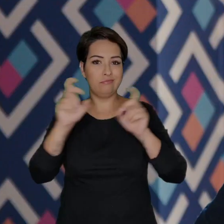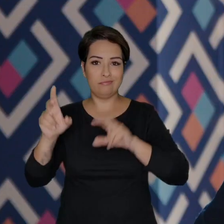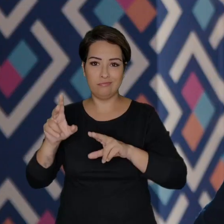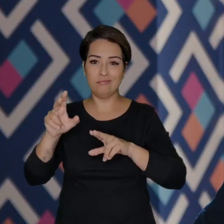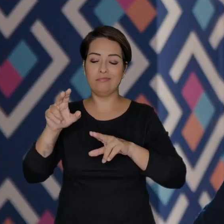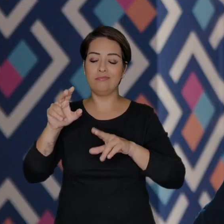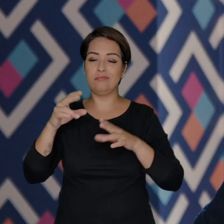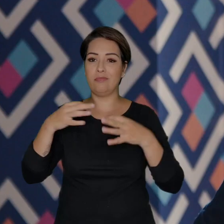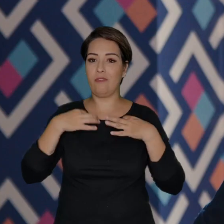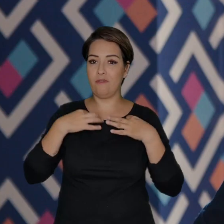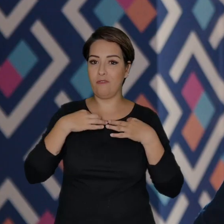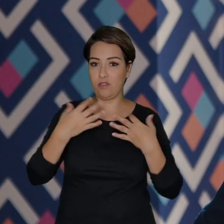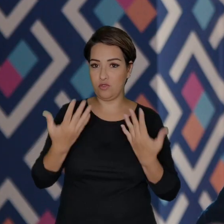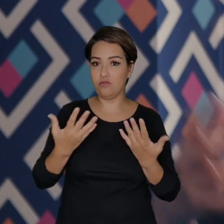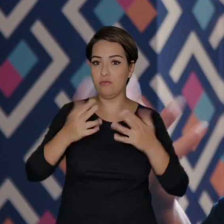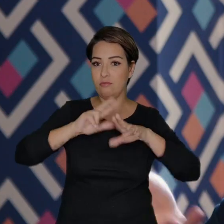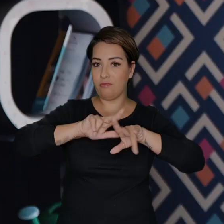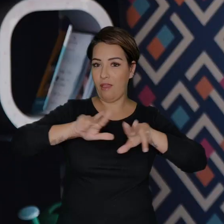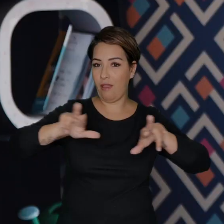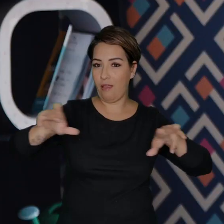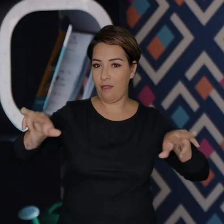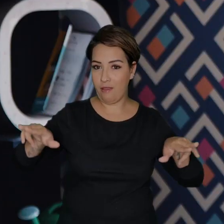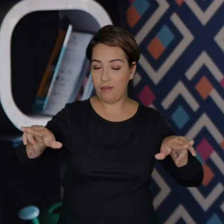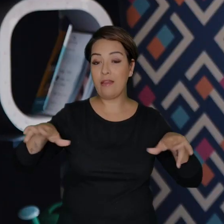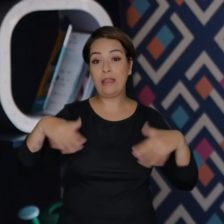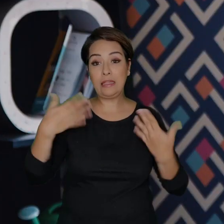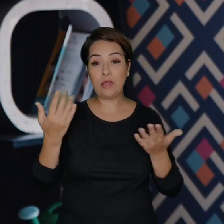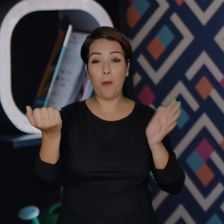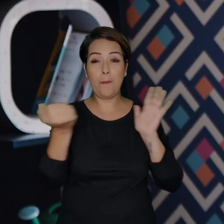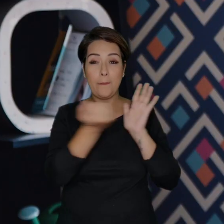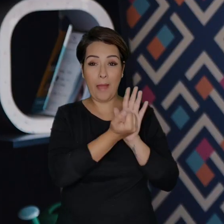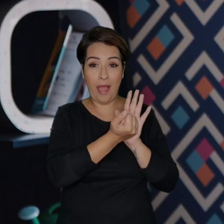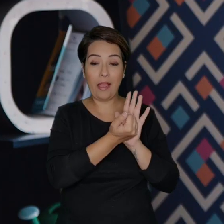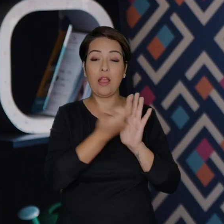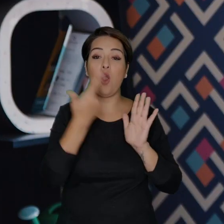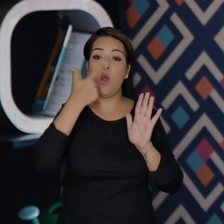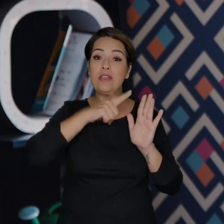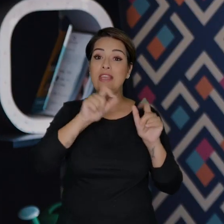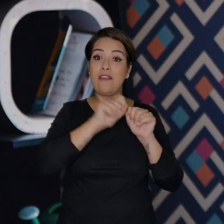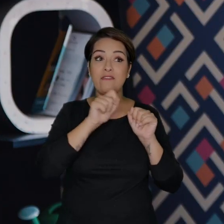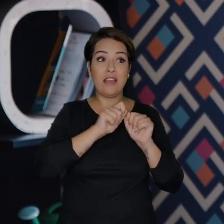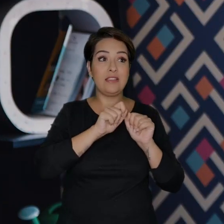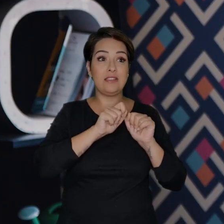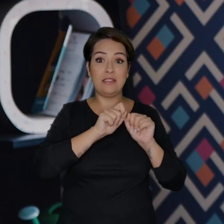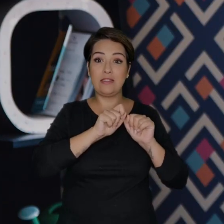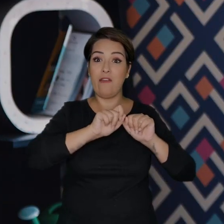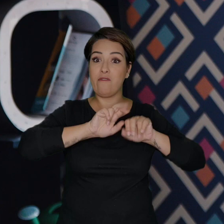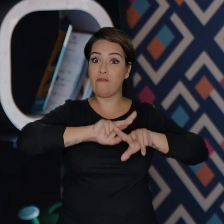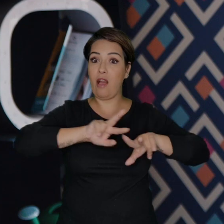Então, são grandes marcas que conseguem fazer em grande quantidade.